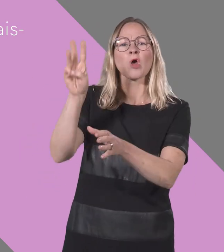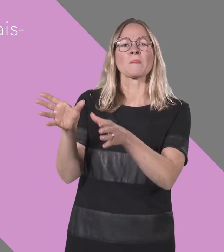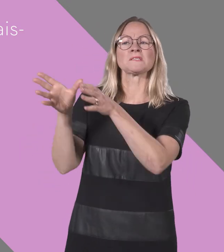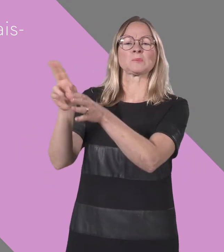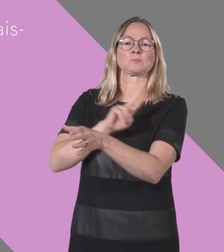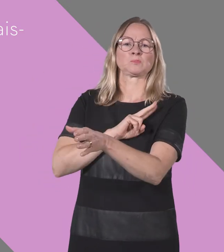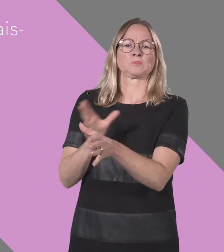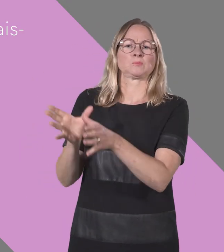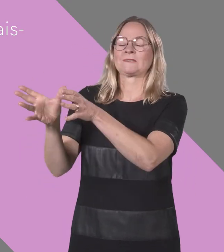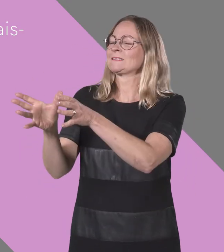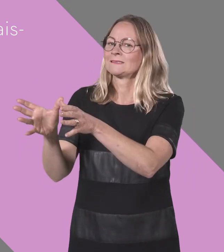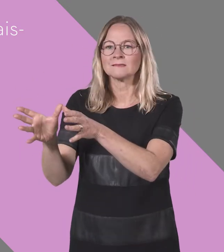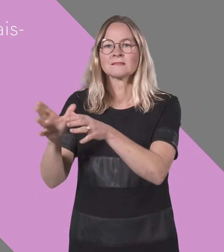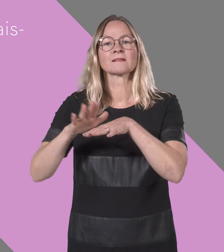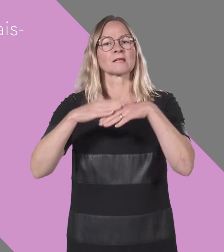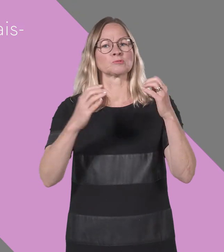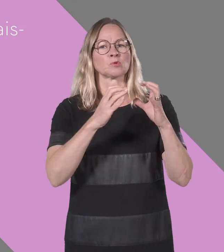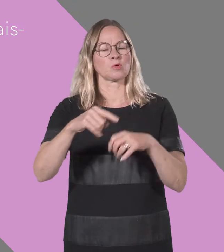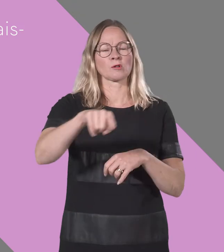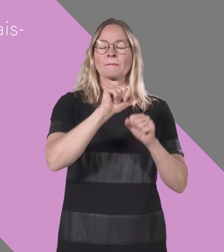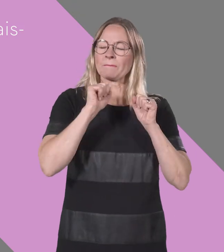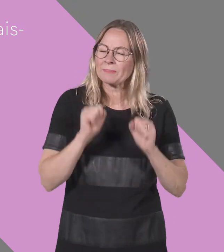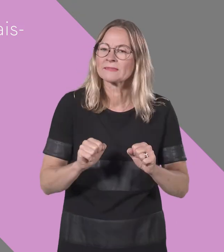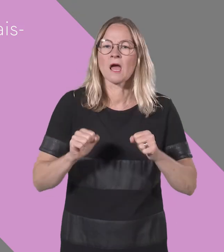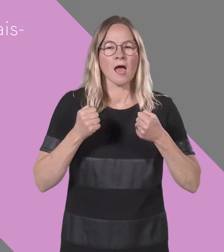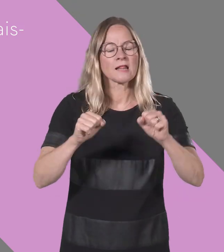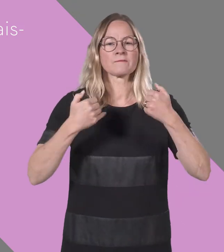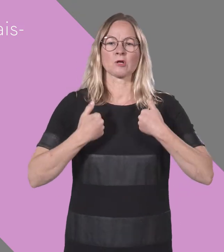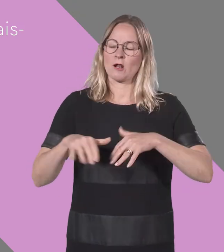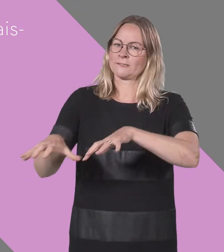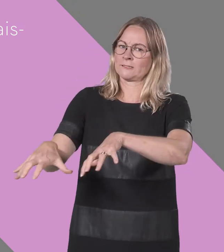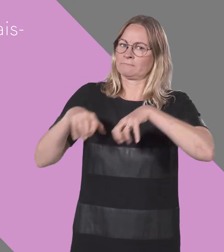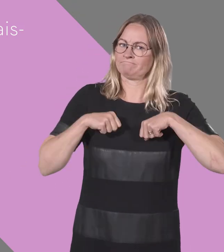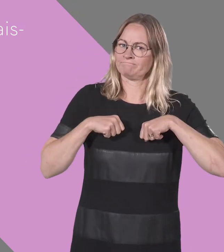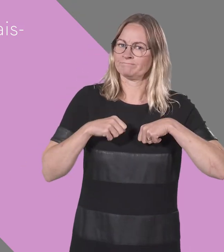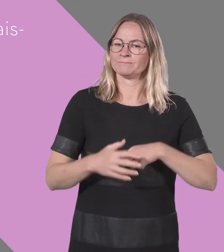vain kolmannen sektorin toimijoiden vastuulle, - vaan terveydenhuollon on otettava asiassa aktiivinen rooli.